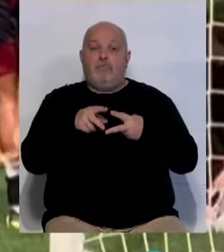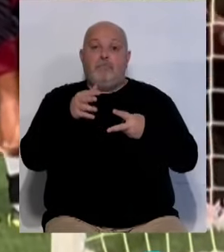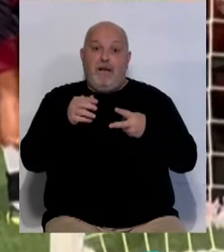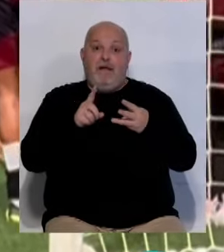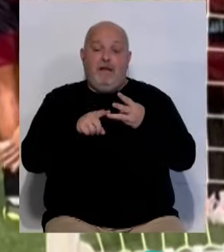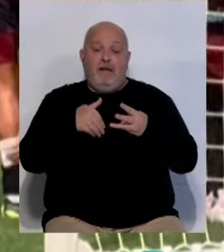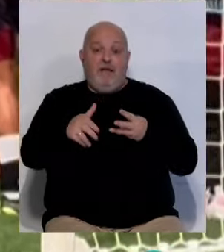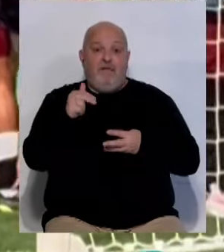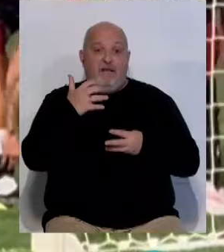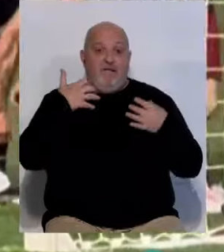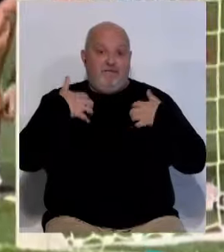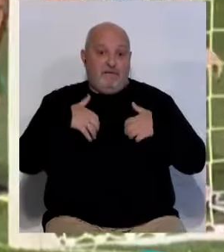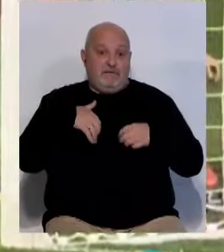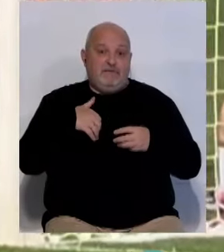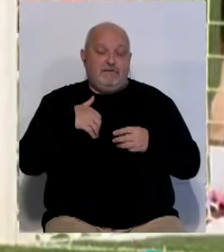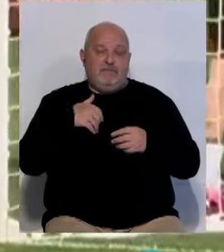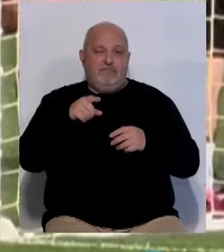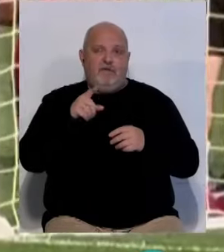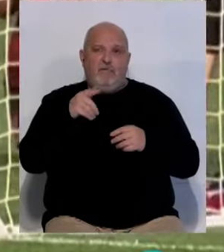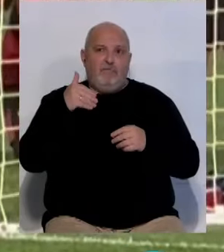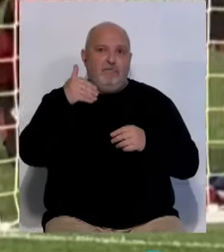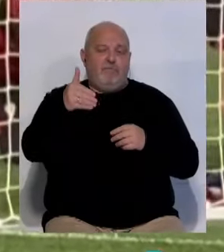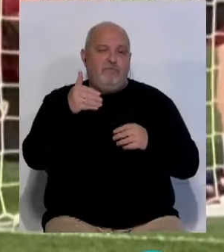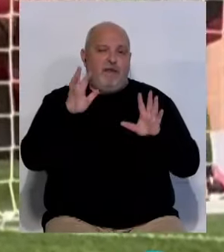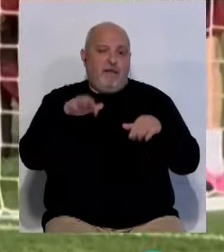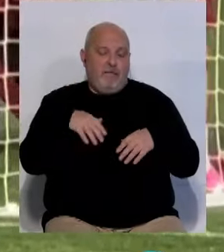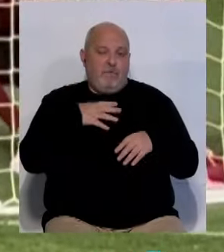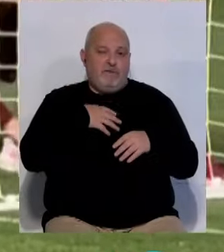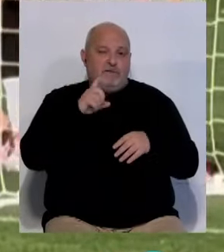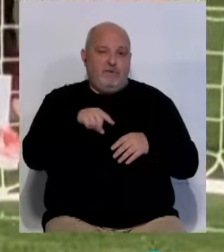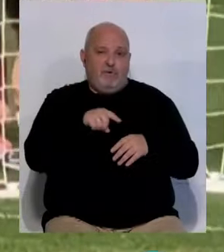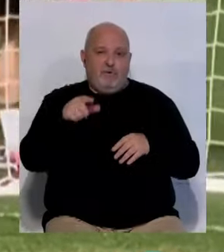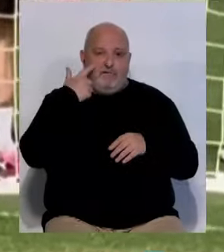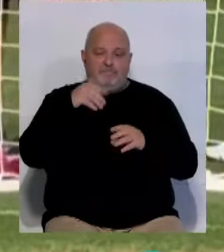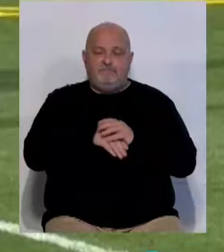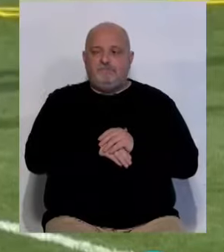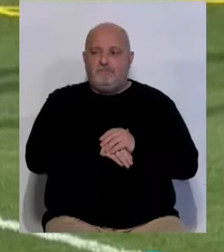del vienne del beti que quizá Pues el futuro del cad pues va de parar mucho No pues nos centramos